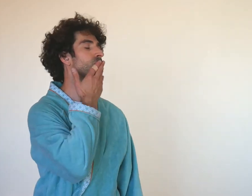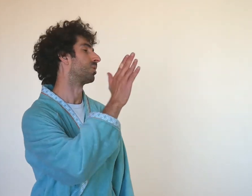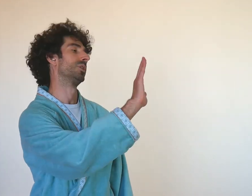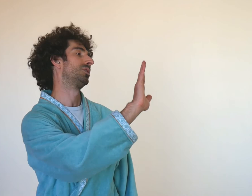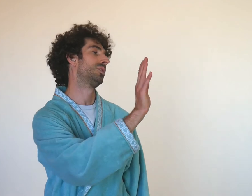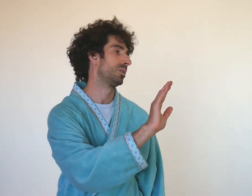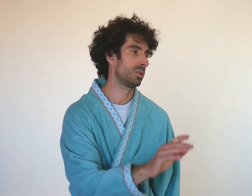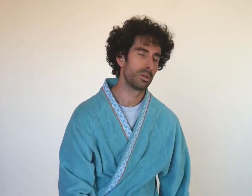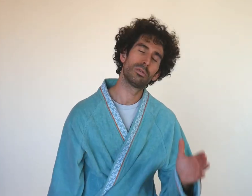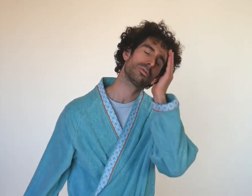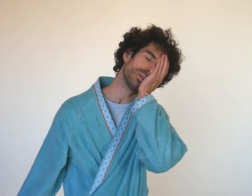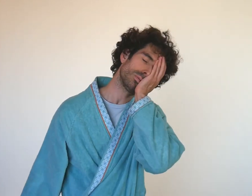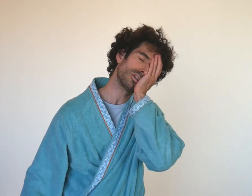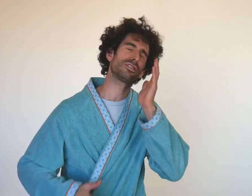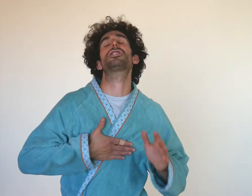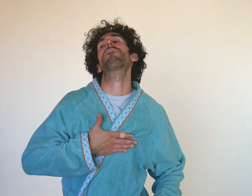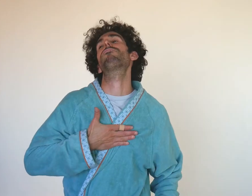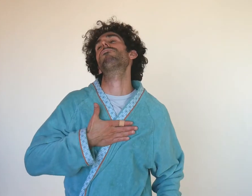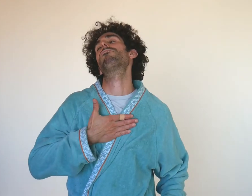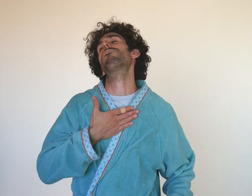Non merci ! J'aime dormir.